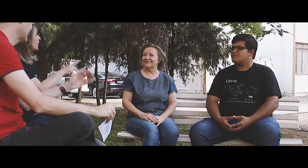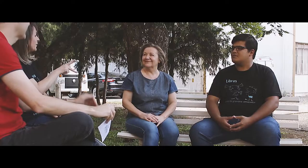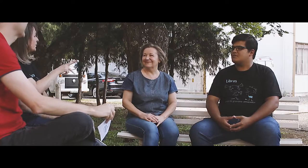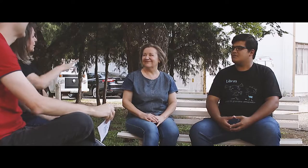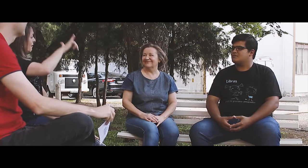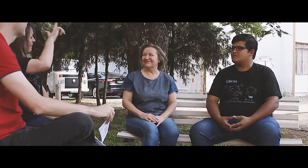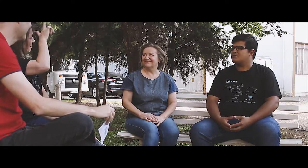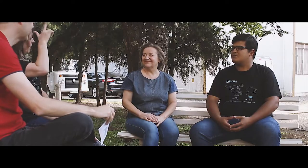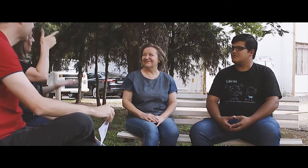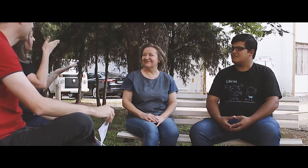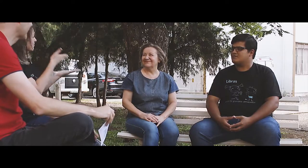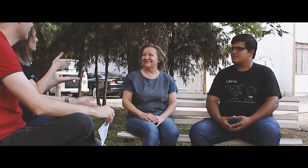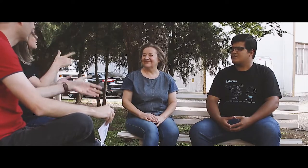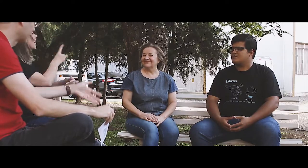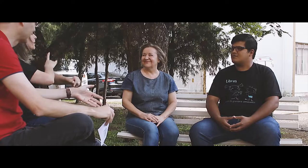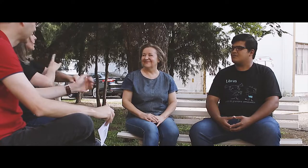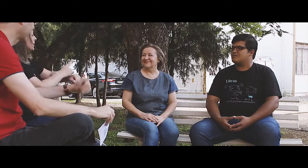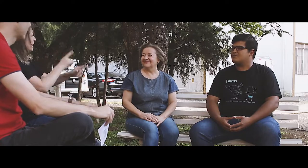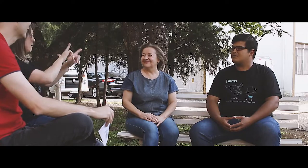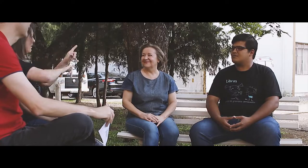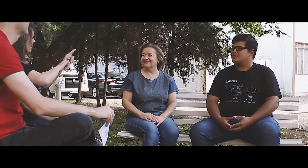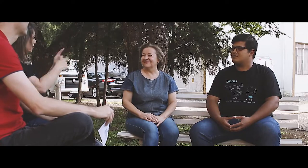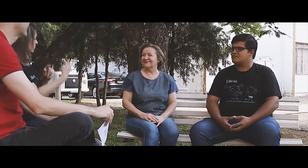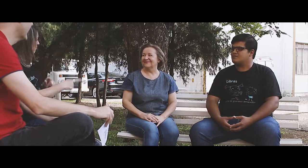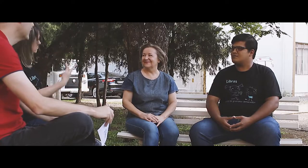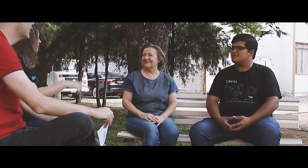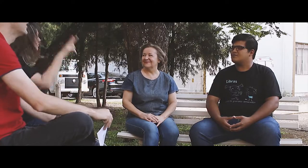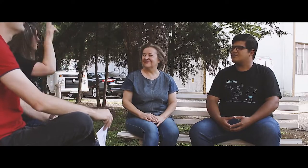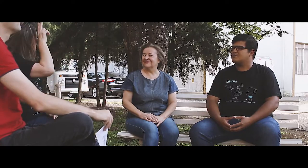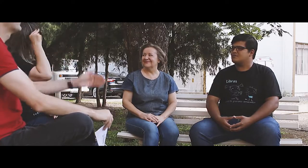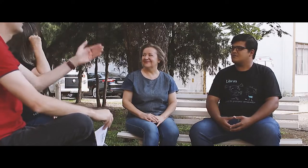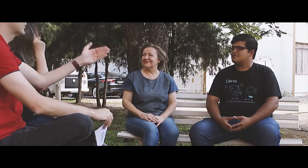Departamento de Letras aqui do Campus Santa Cruz da Universidade, o professor